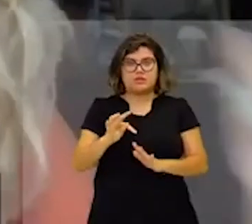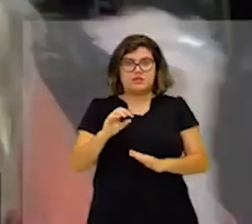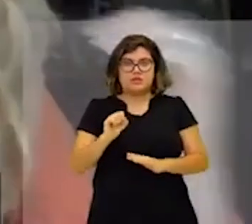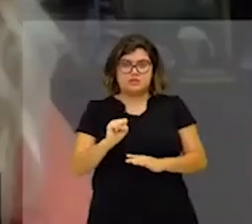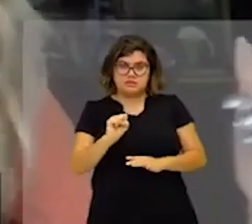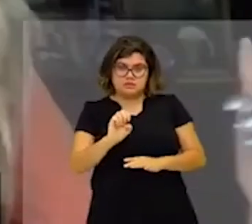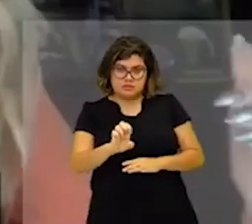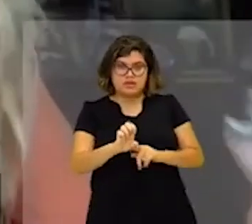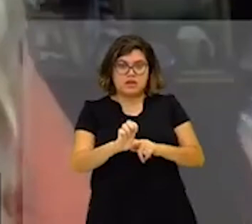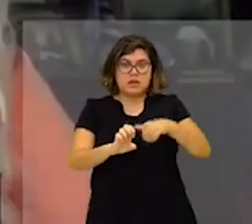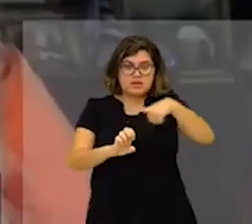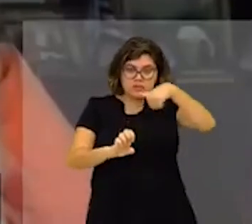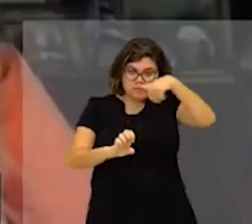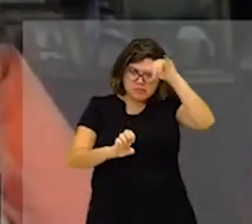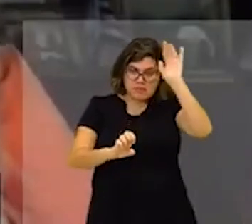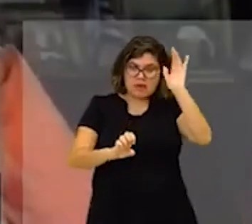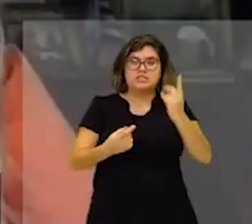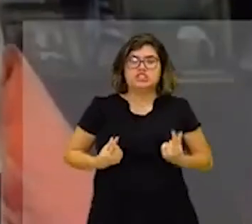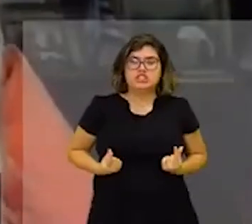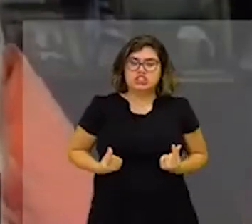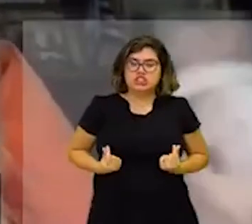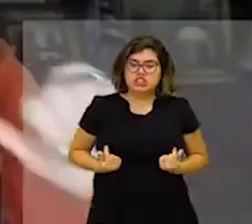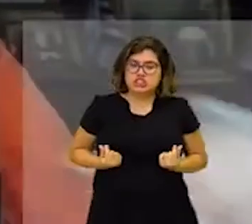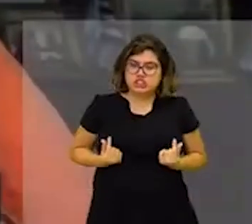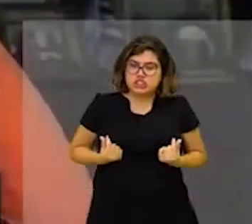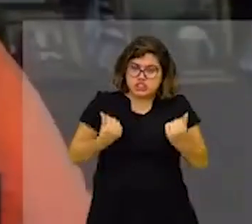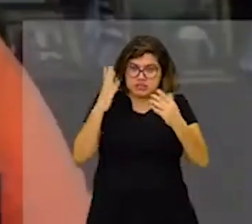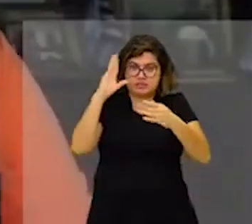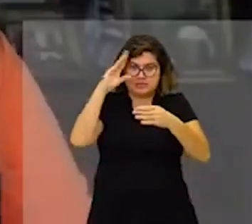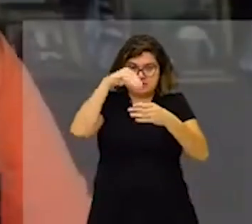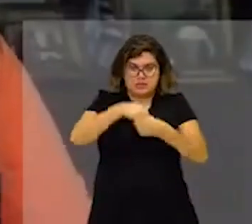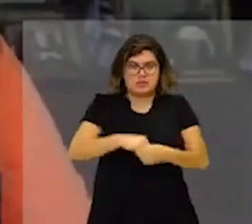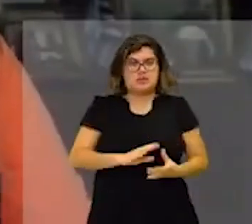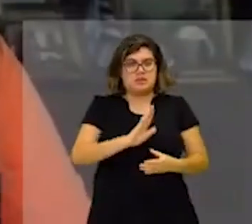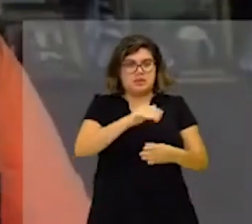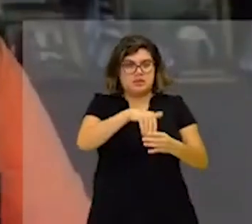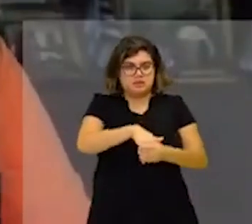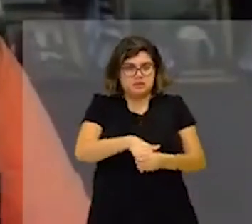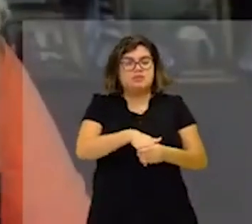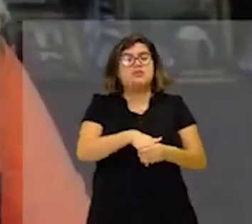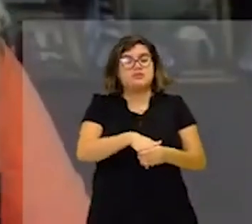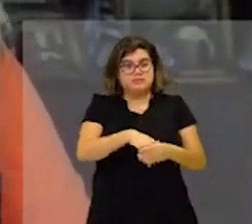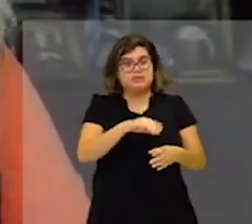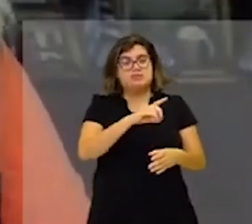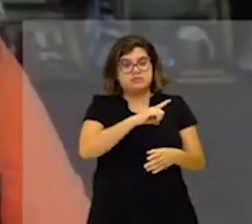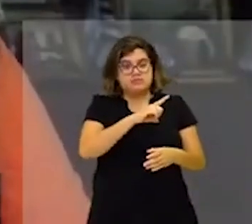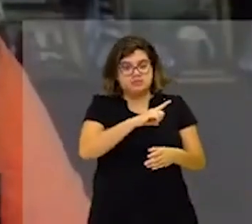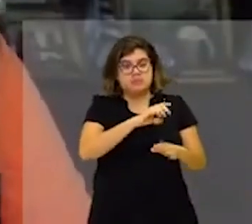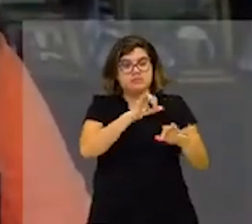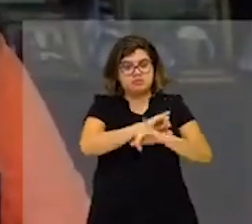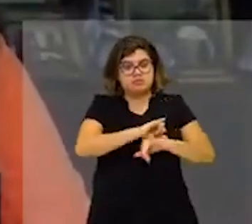que mais gasta em suas eleições as informações que foram divulgadas da relacionados a eleição